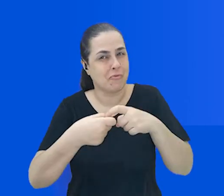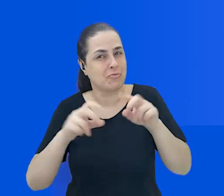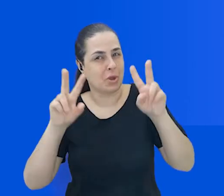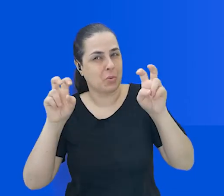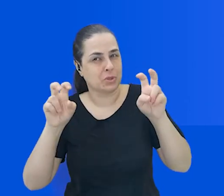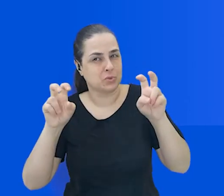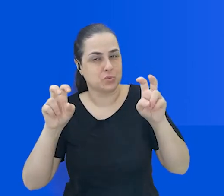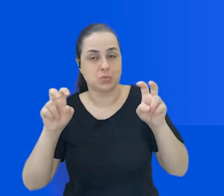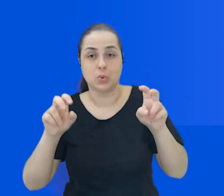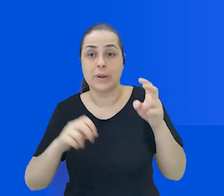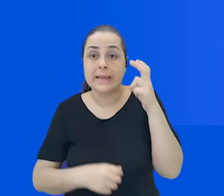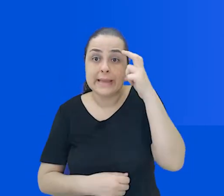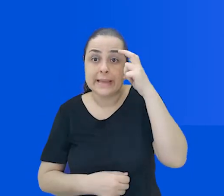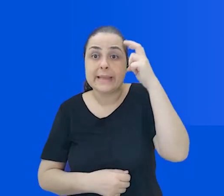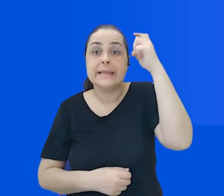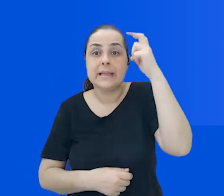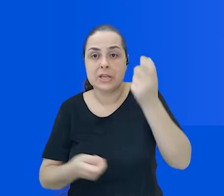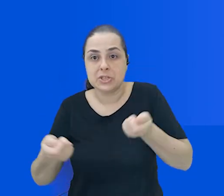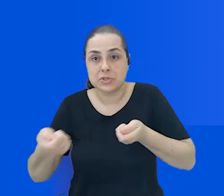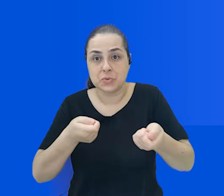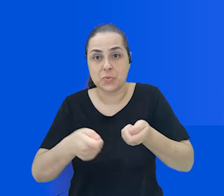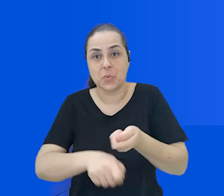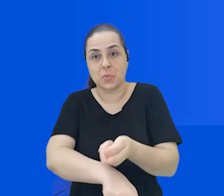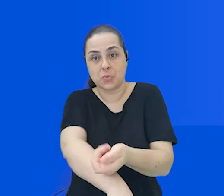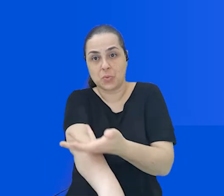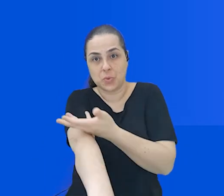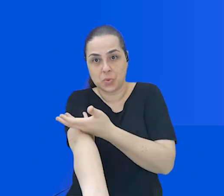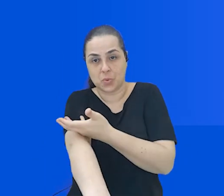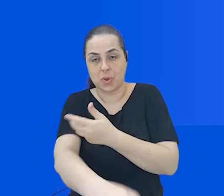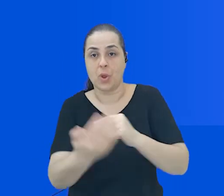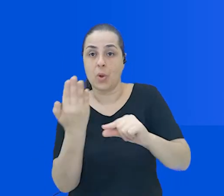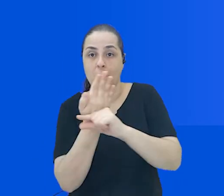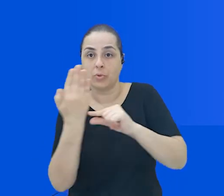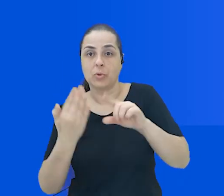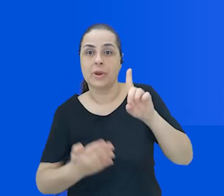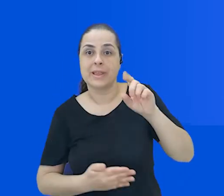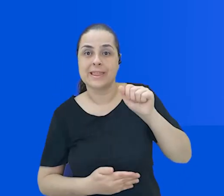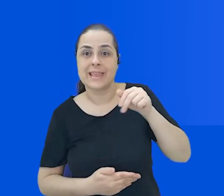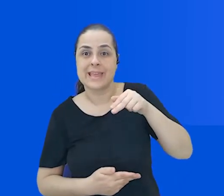assim quando a gente fala de inteligência emocional, Daniel Goleman,